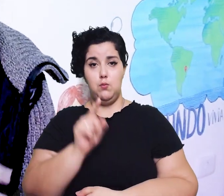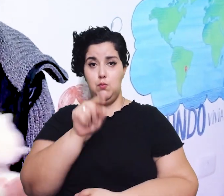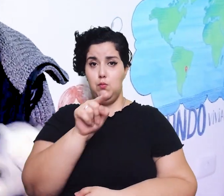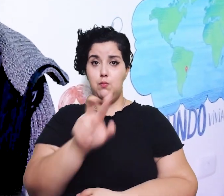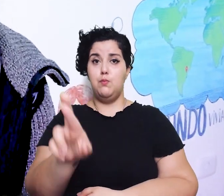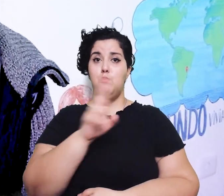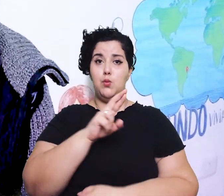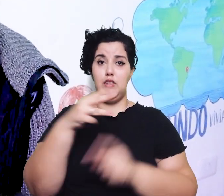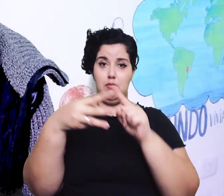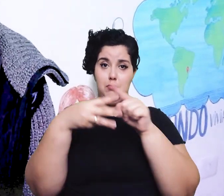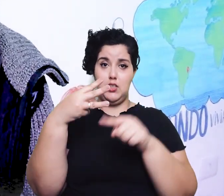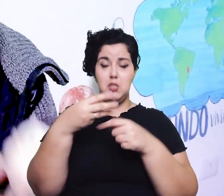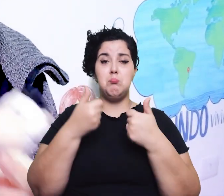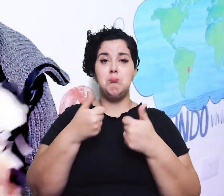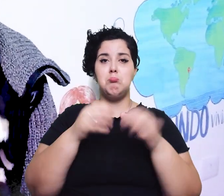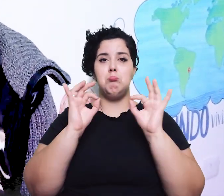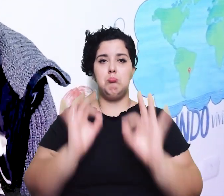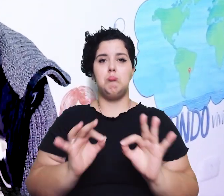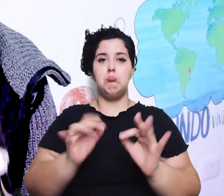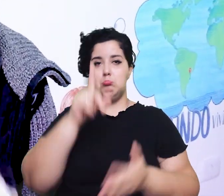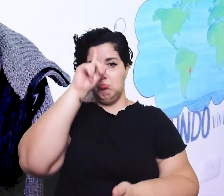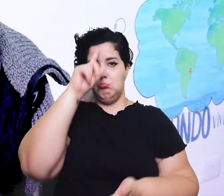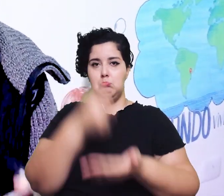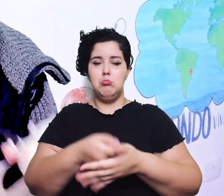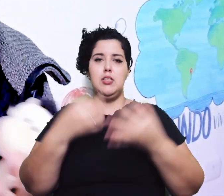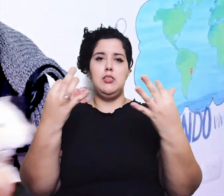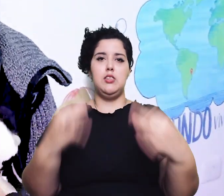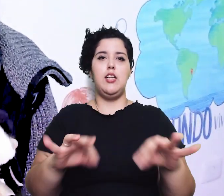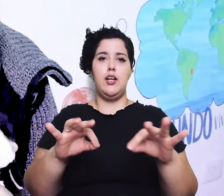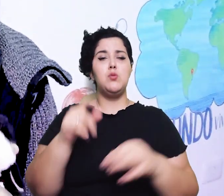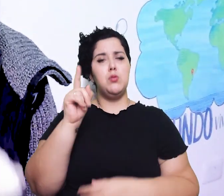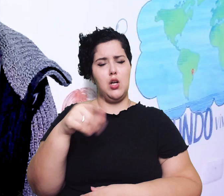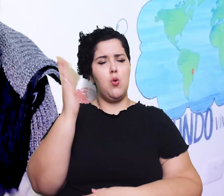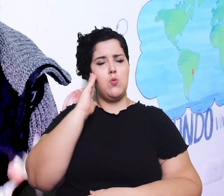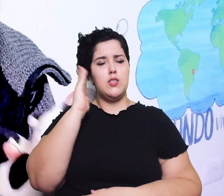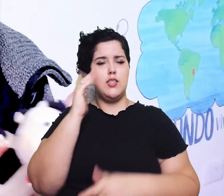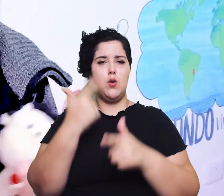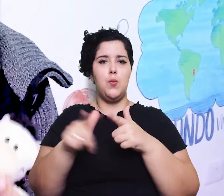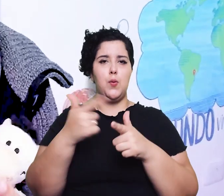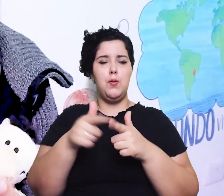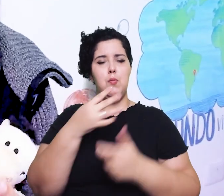tranquilamente essas questões, se você sabe o que vai ser resolvido, você sabe que é um problema e você sabe qual é o